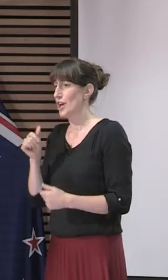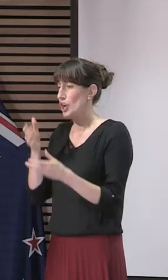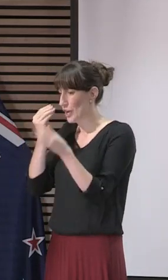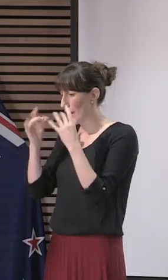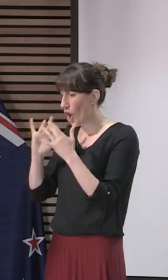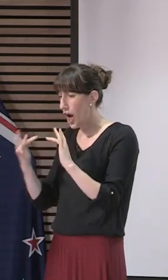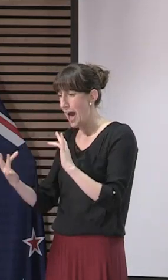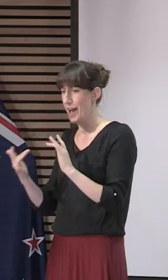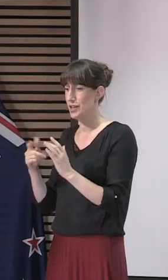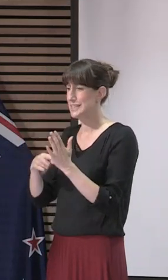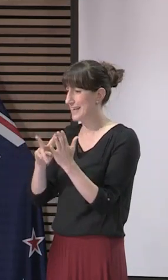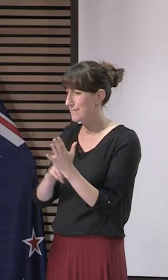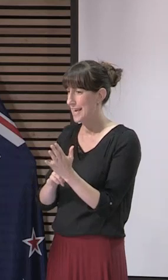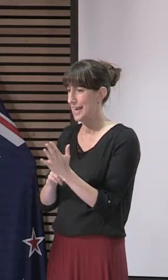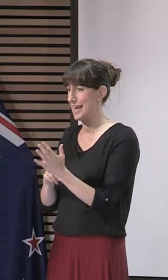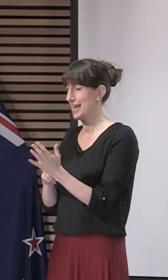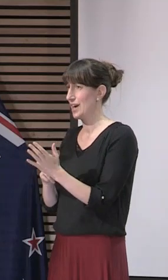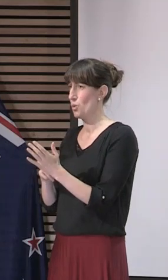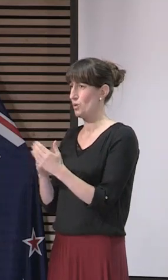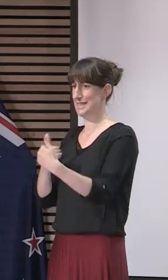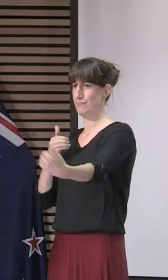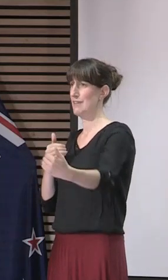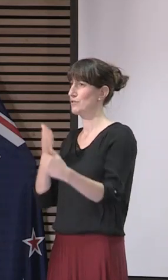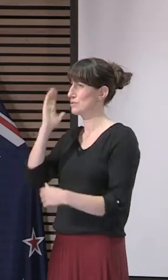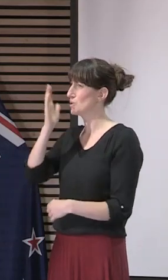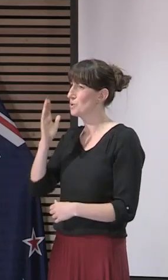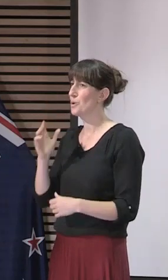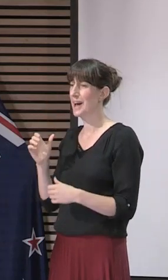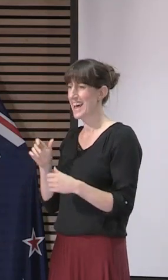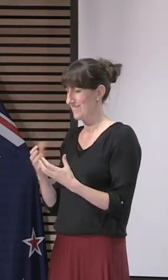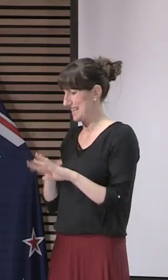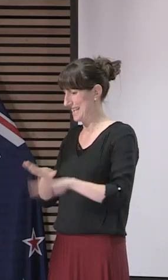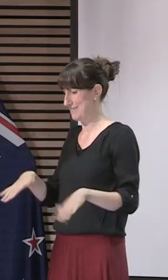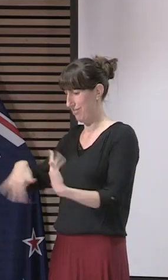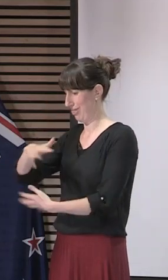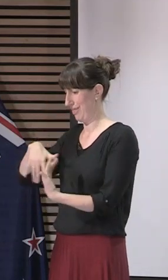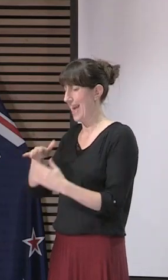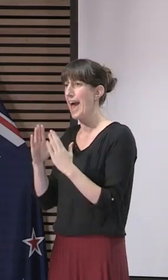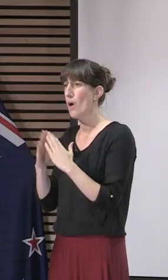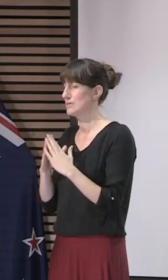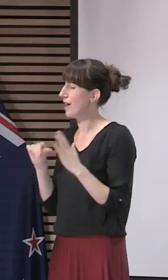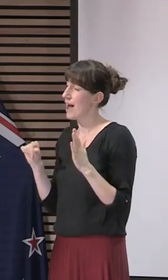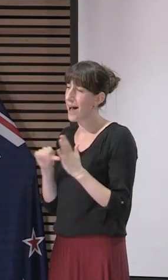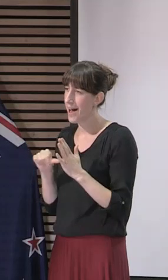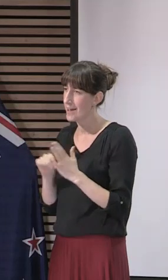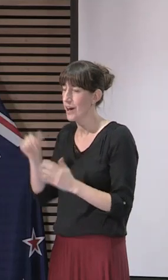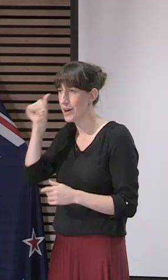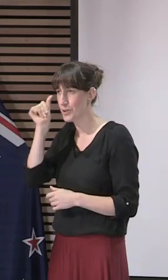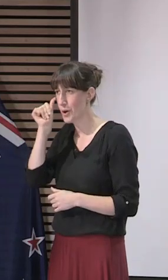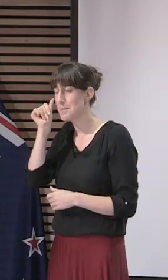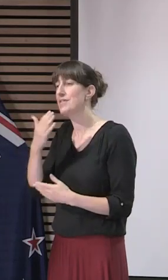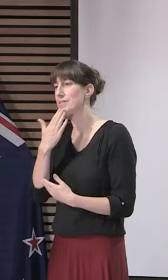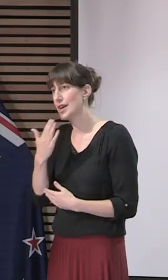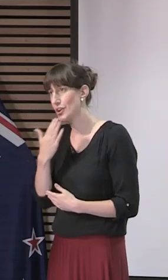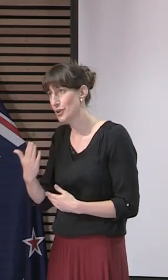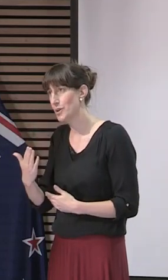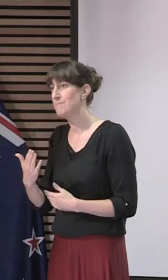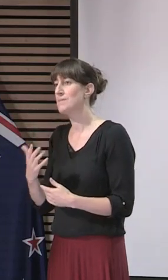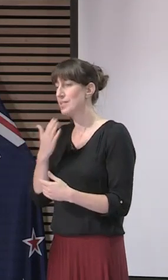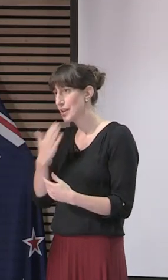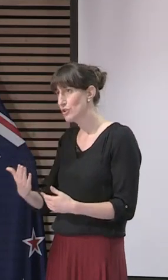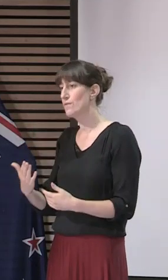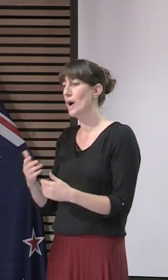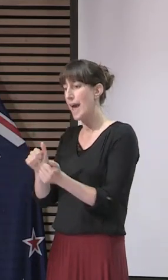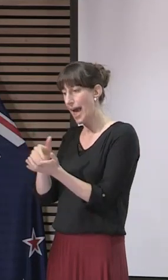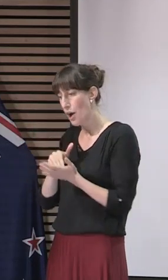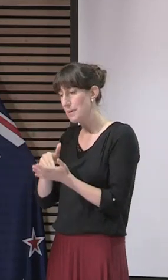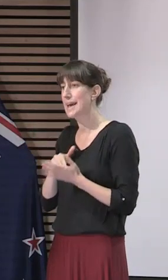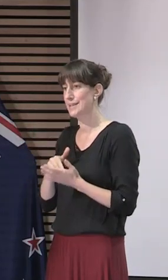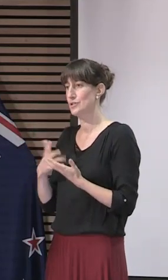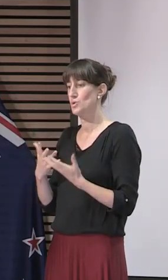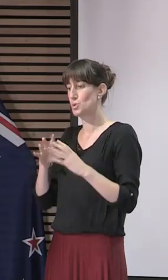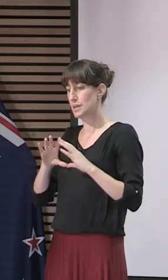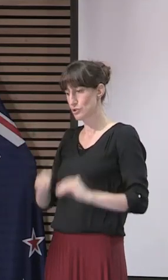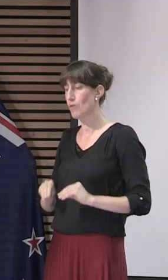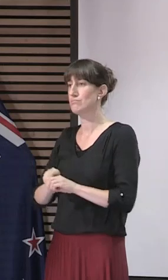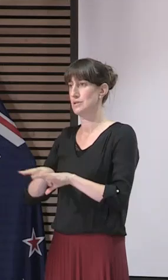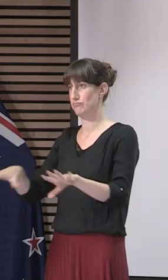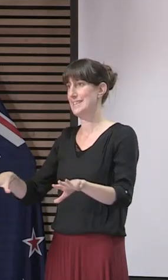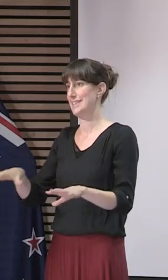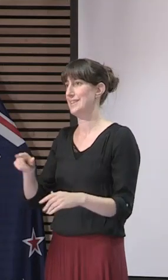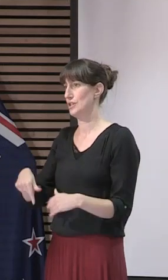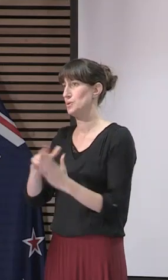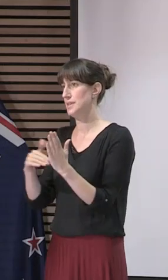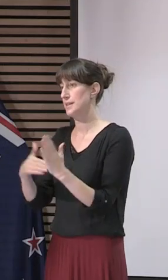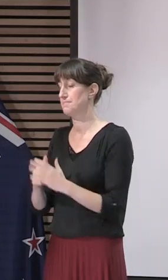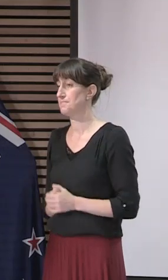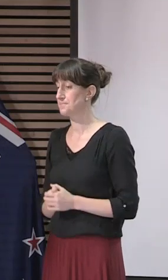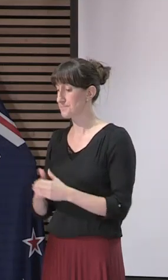taea. Kei te hiahia ahau ki te